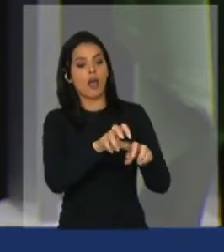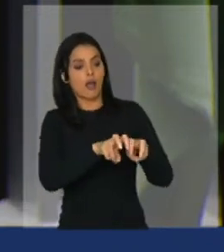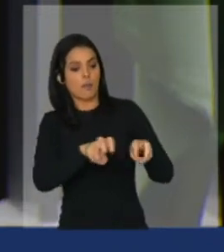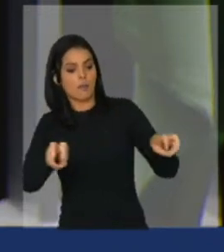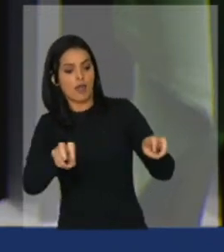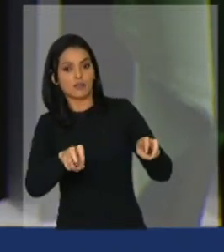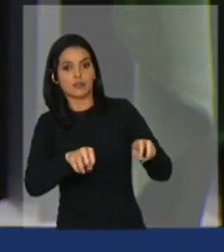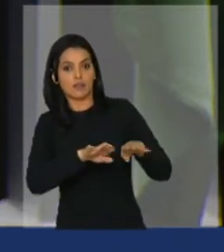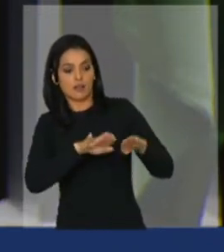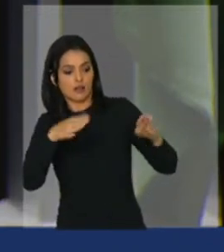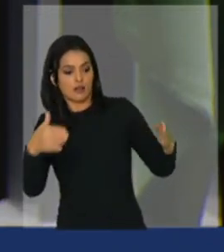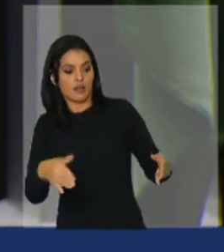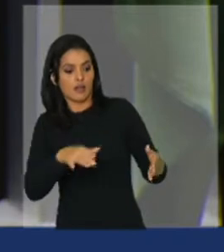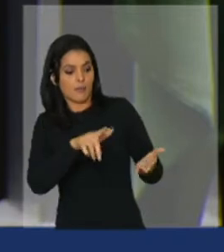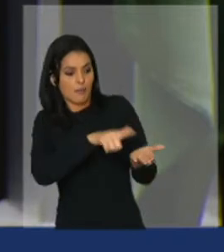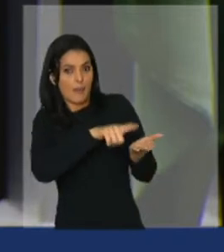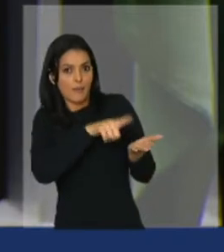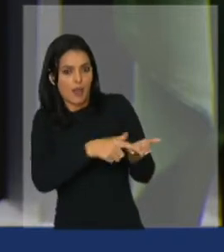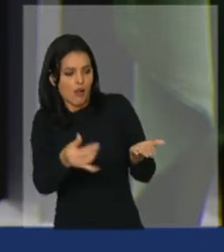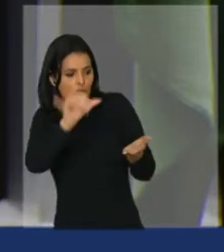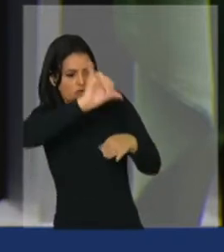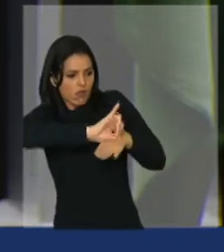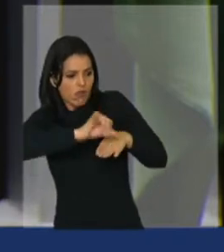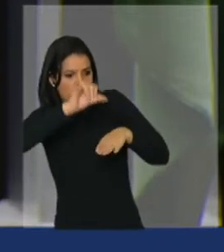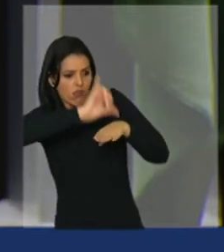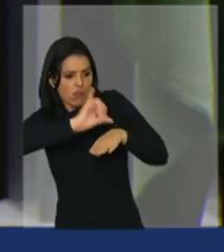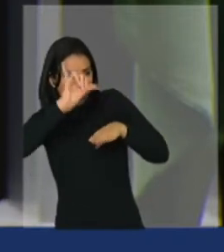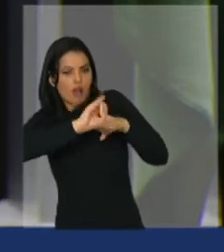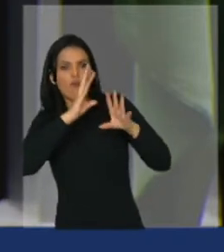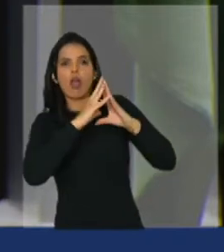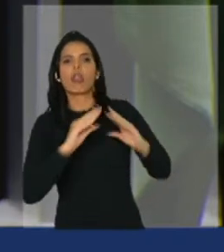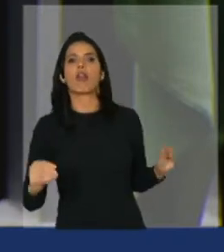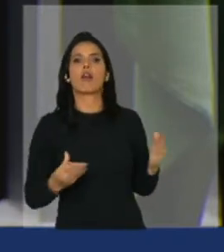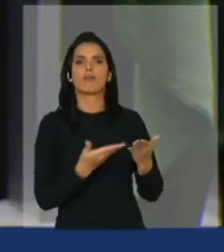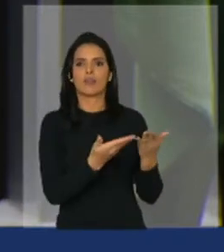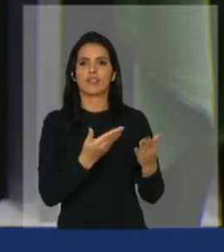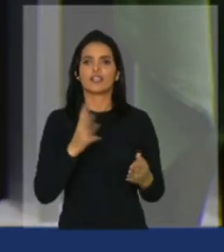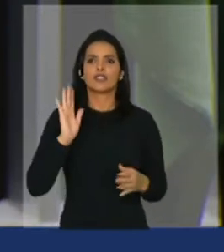CÉDULAS SOMEM, E ELES JÁ SAI DE CASA COM O VOTO, E VÃO SABER SE VOTARAM OU NÃO